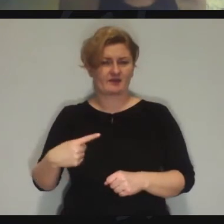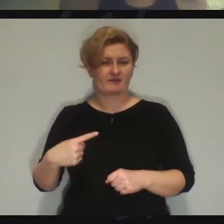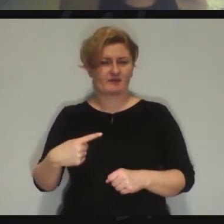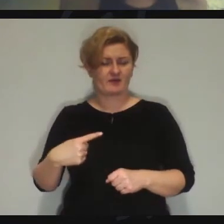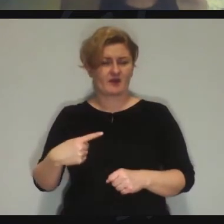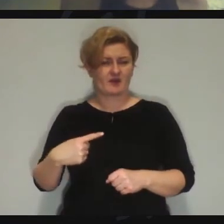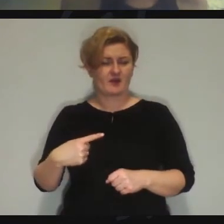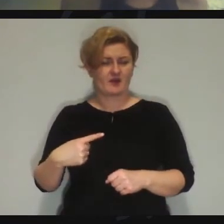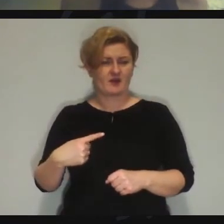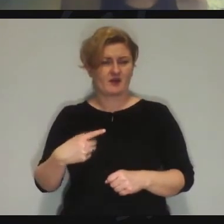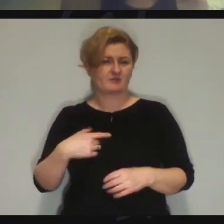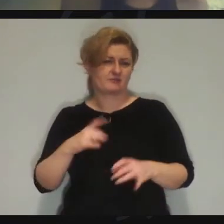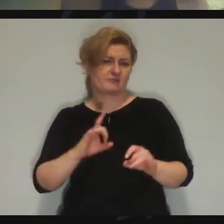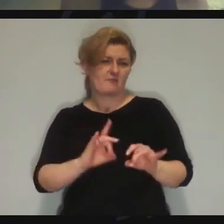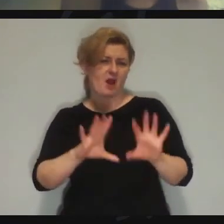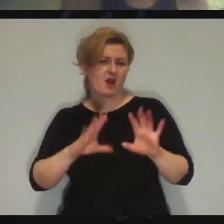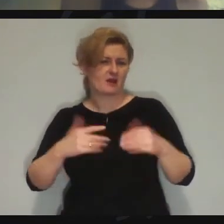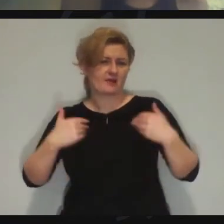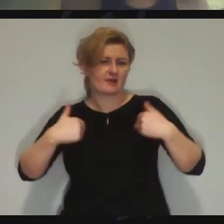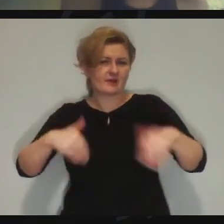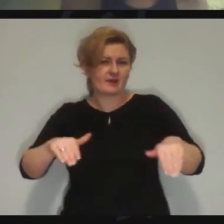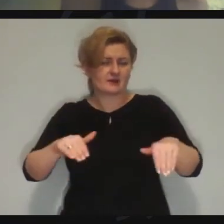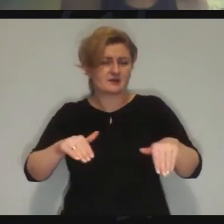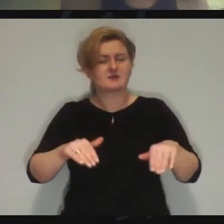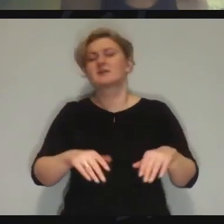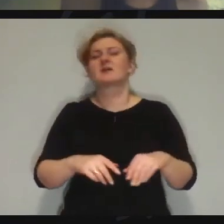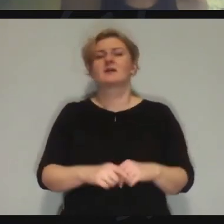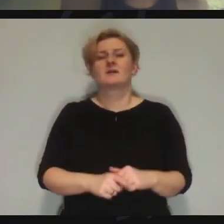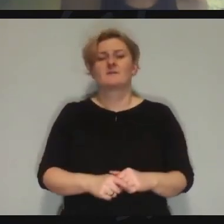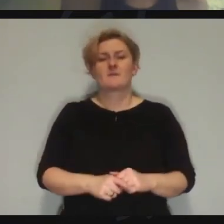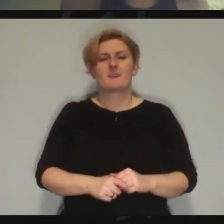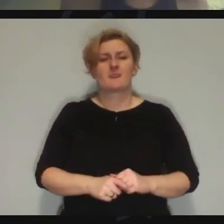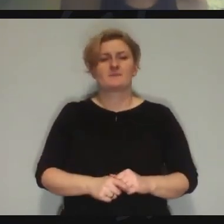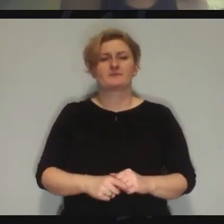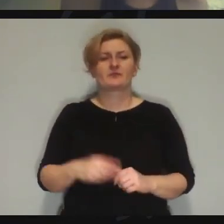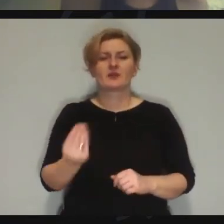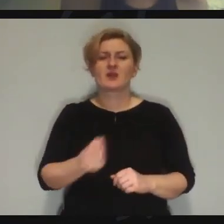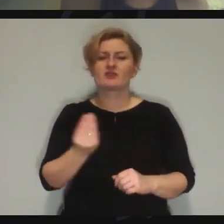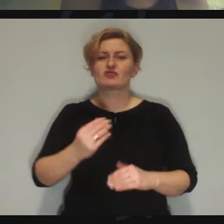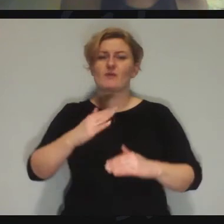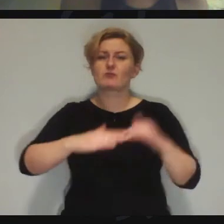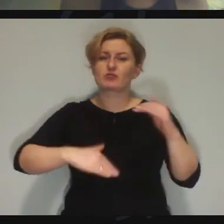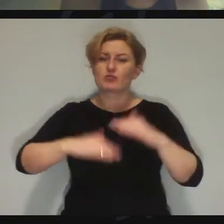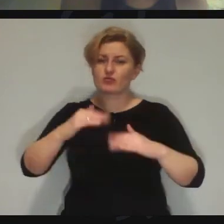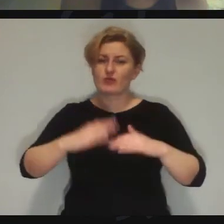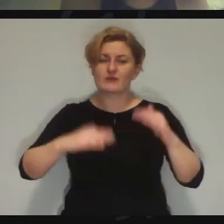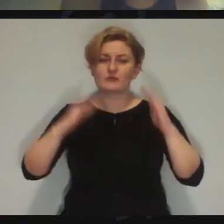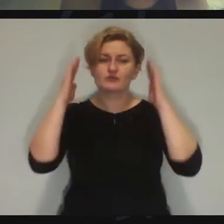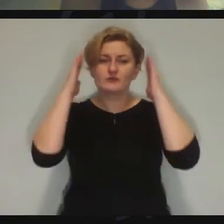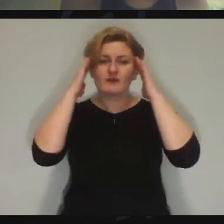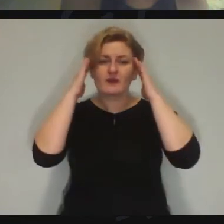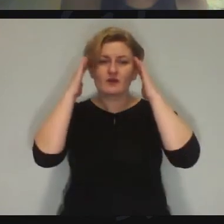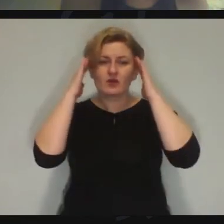Nie ma co ukrywać, jeszcze budujemy tą świadomość,